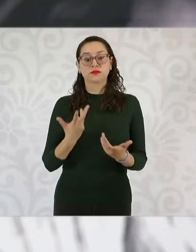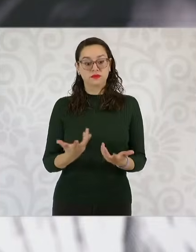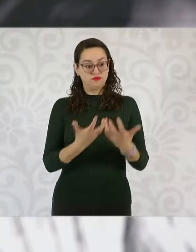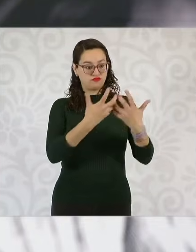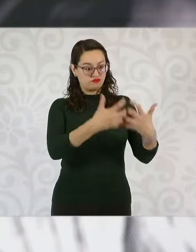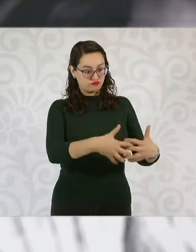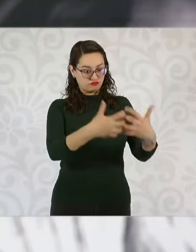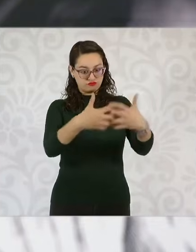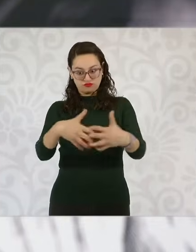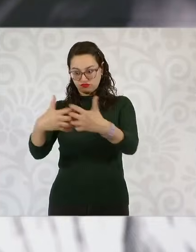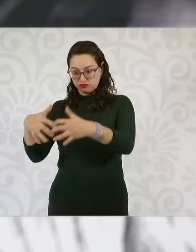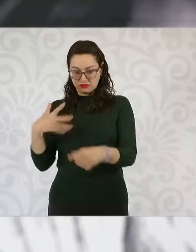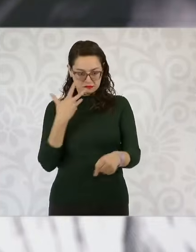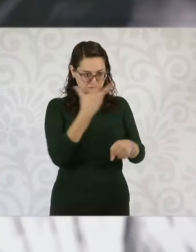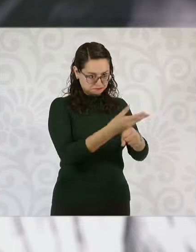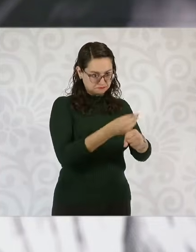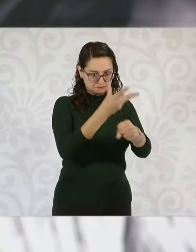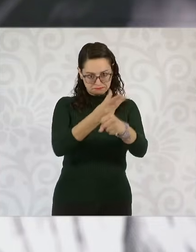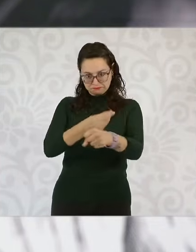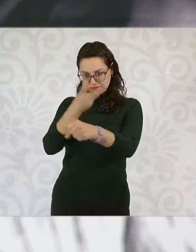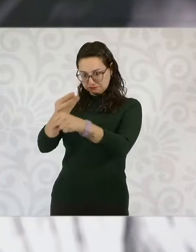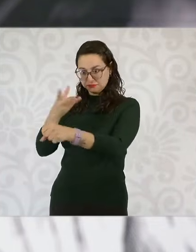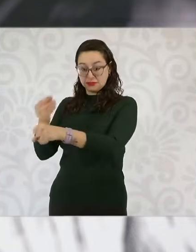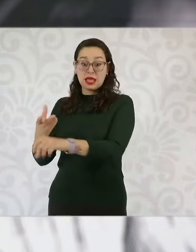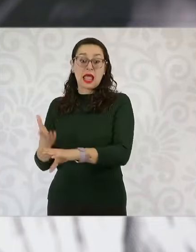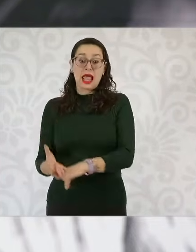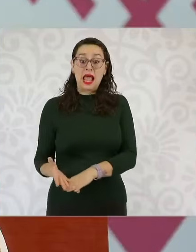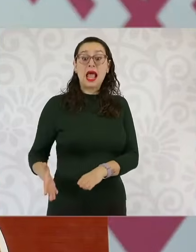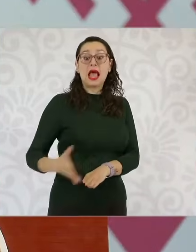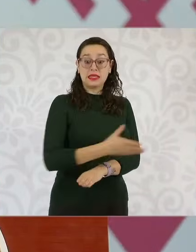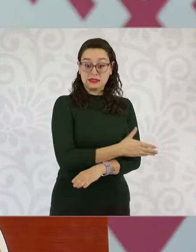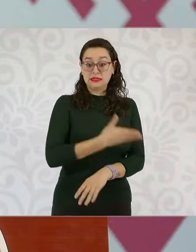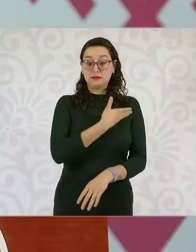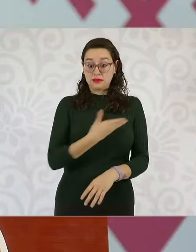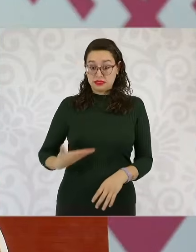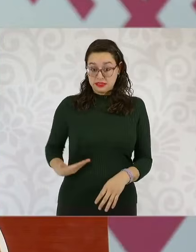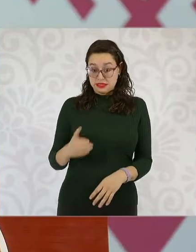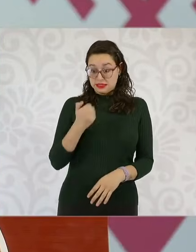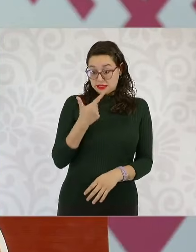sexenio del presidente and Manuel Obrador con el Sistema Nacional de la refinación con las seis